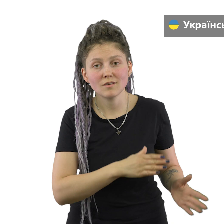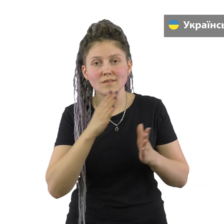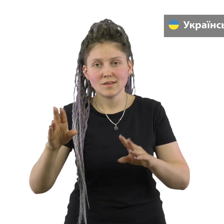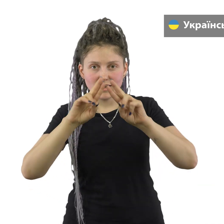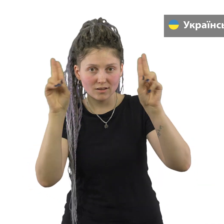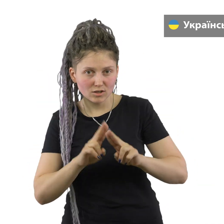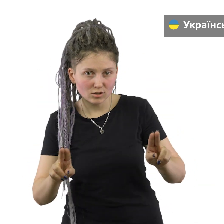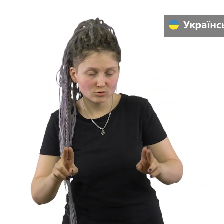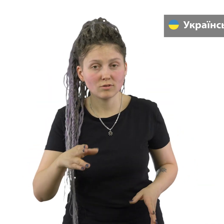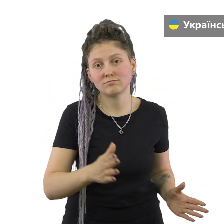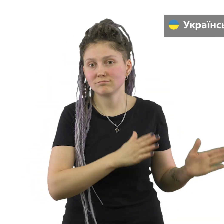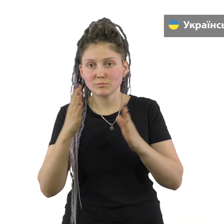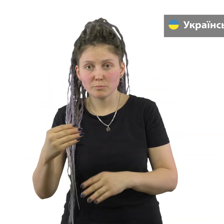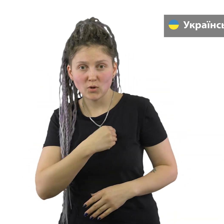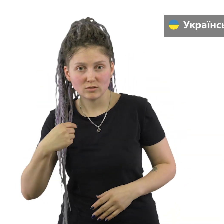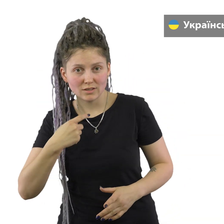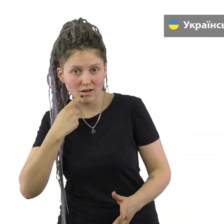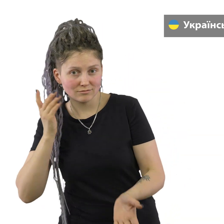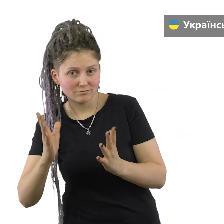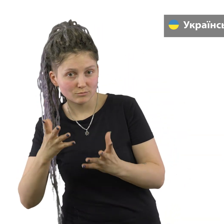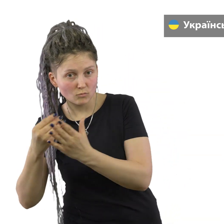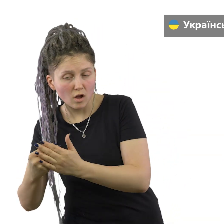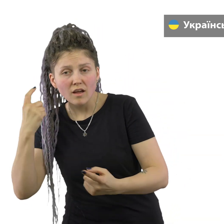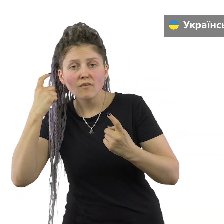міжнародний жест і польська жестова мова інформації,